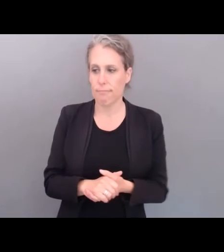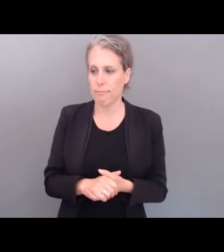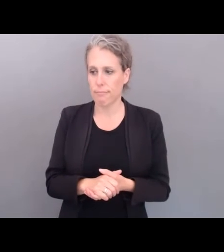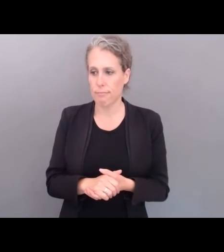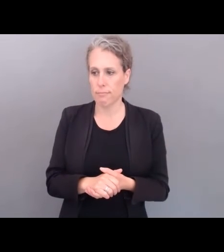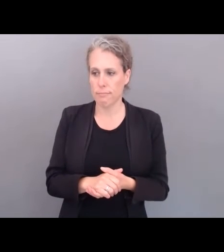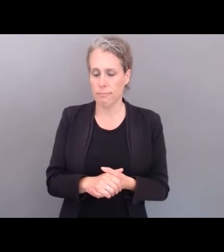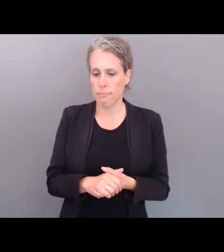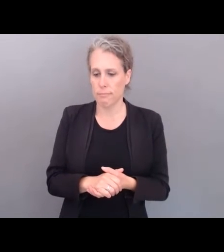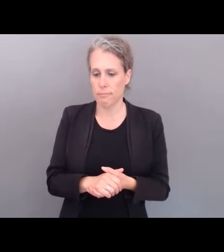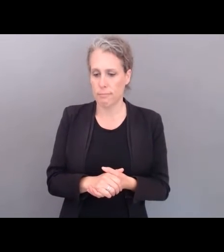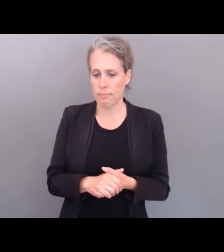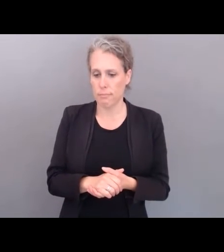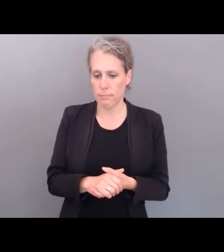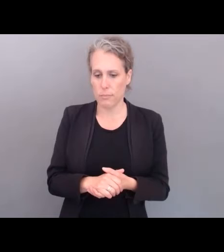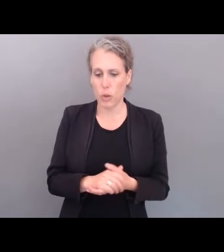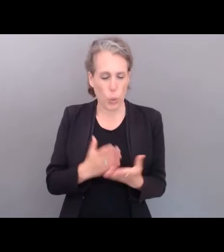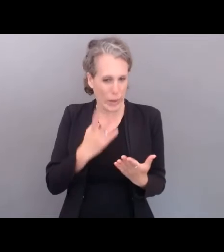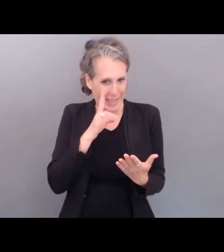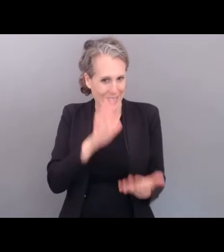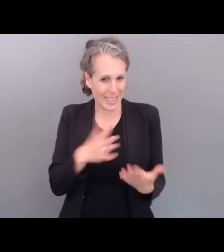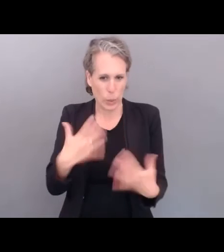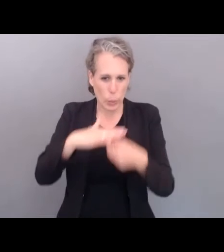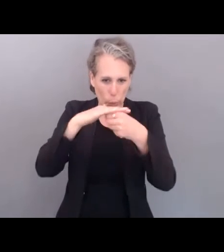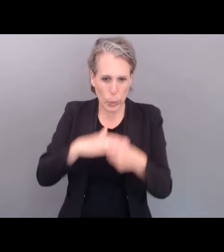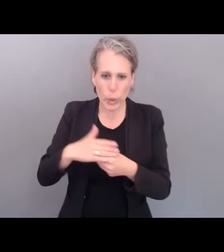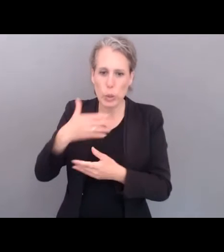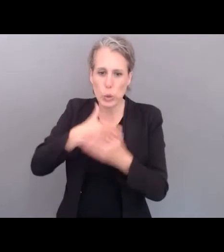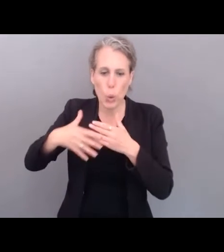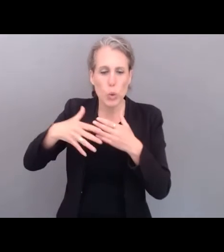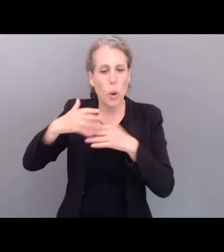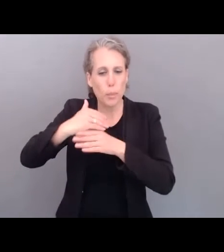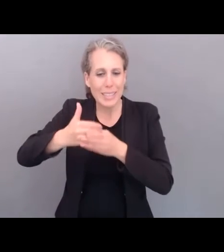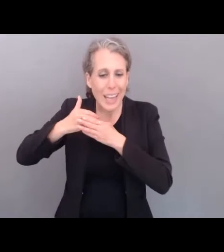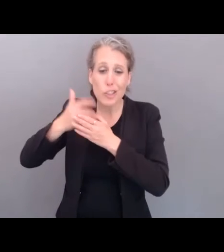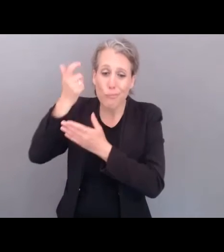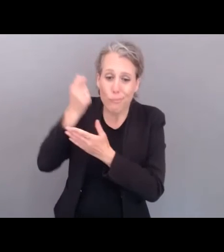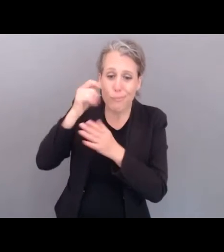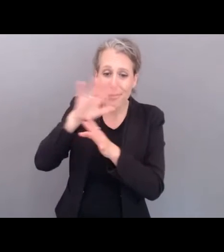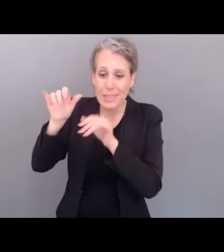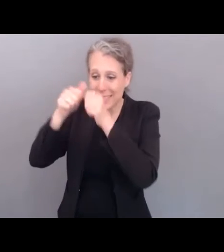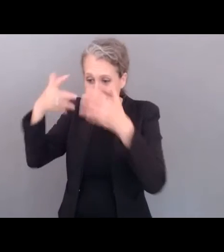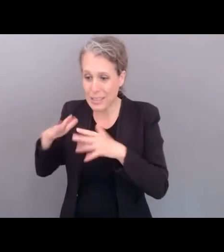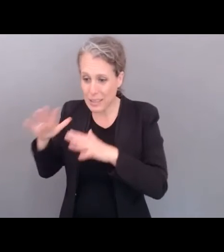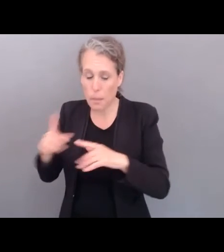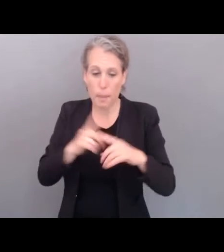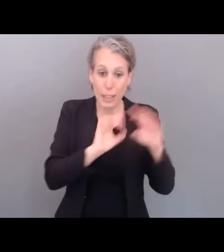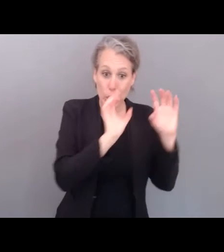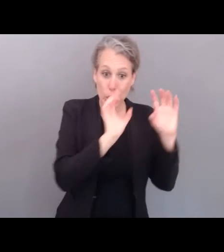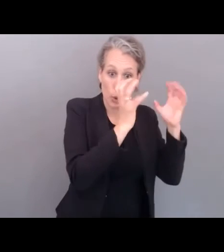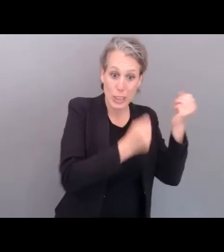todo momento, como resultado, se han visto privados del apoyo de emergencia y eso indica